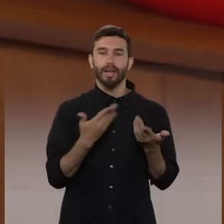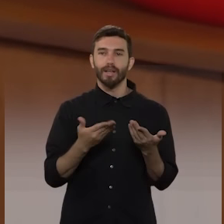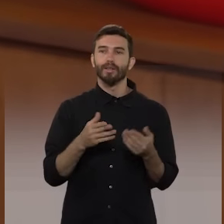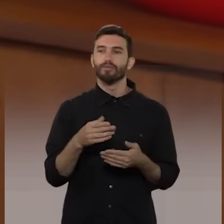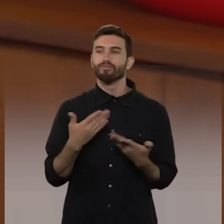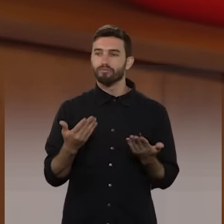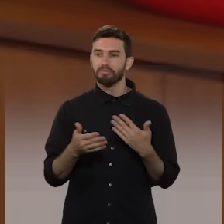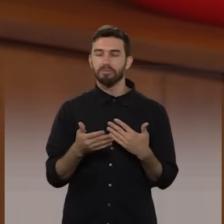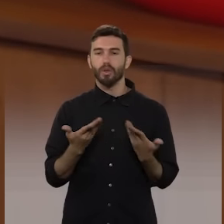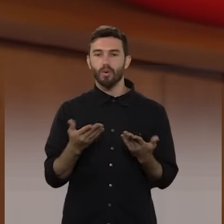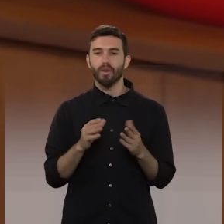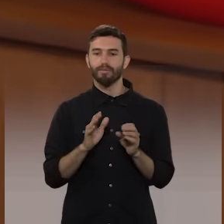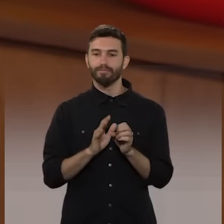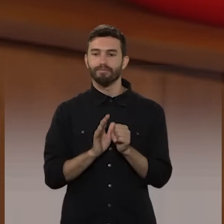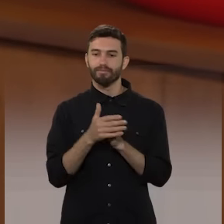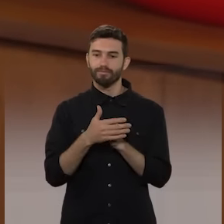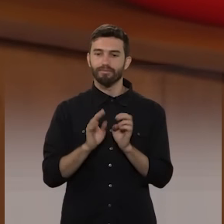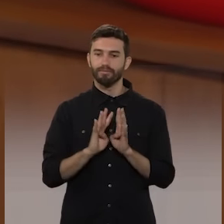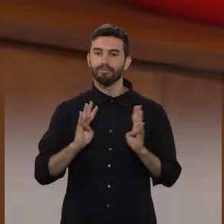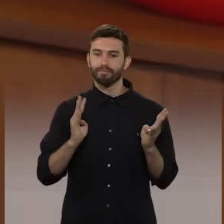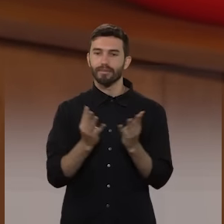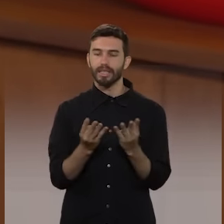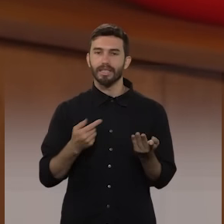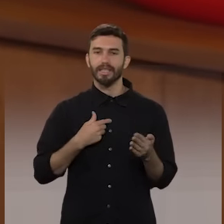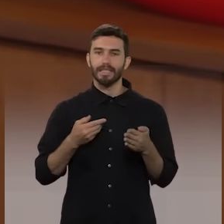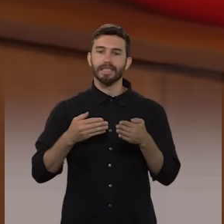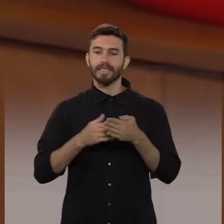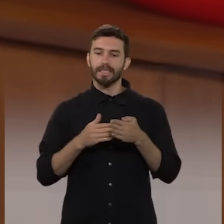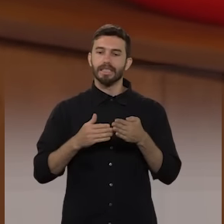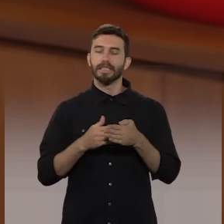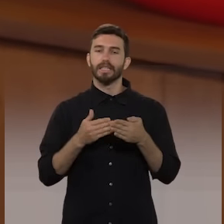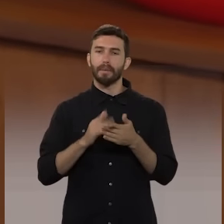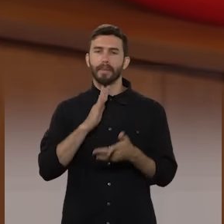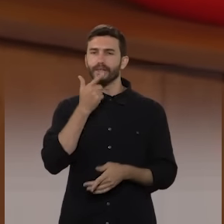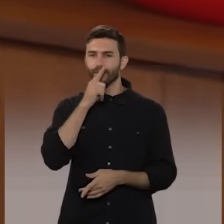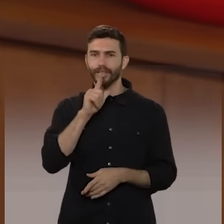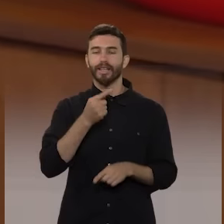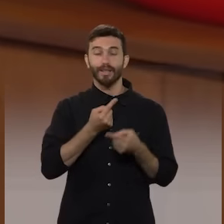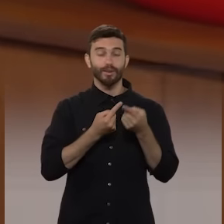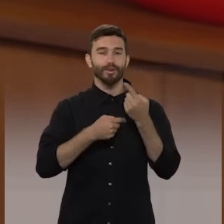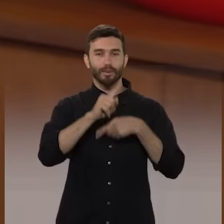num momento muito restritivo, mas que nós conseguimos vencer. Tivemos que cumprir vários